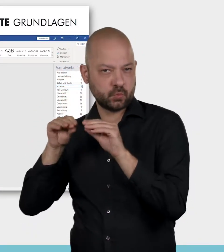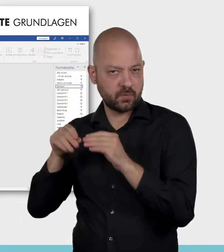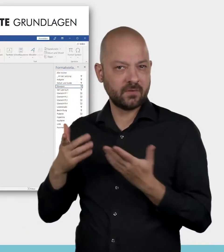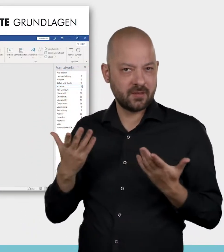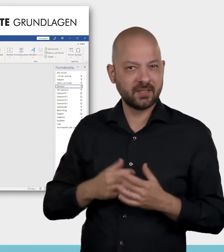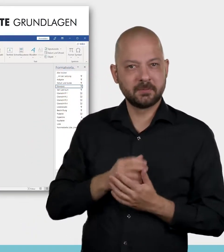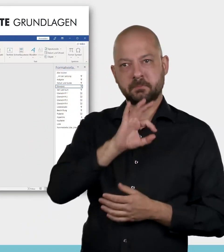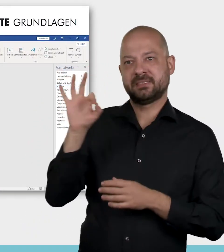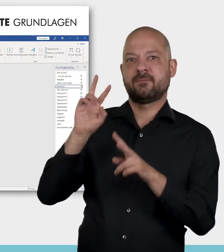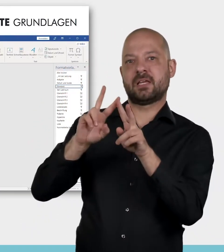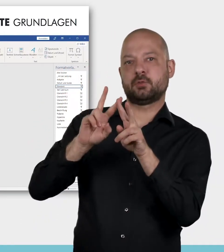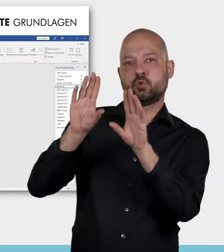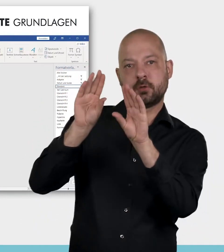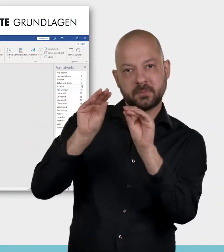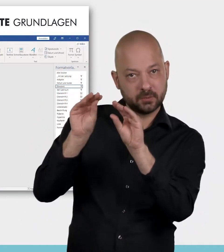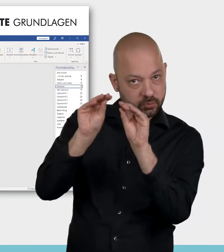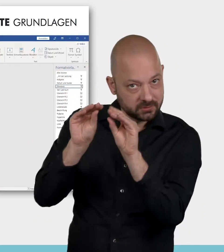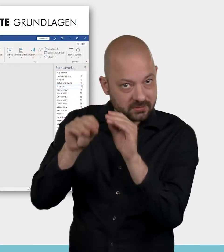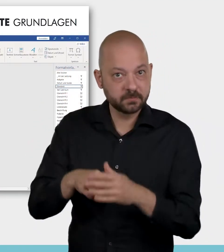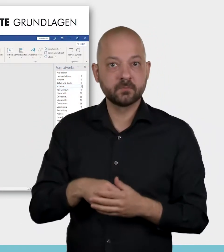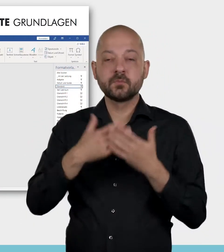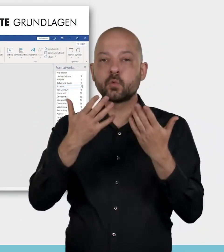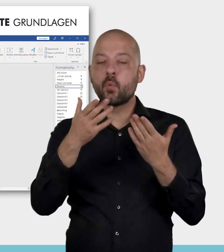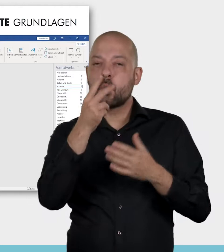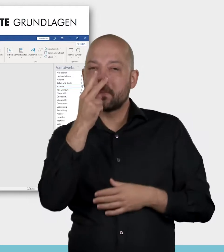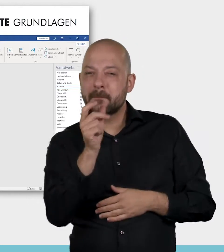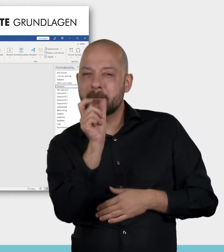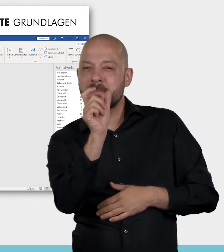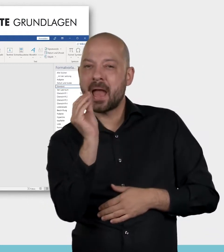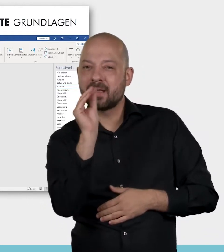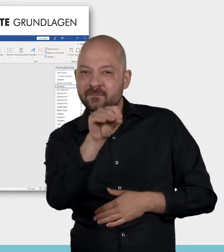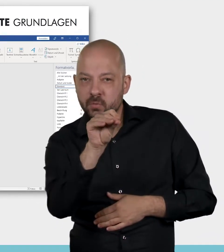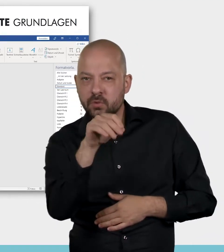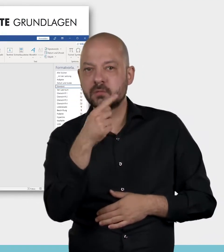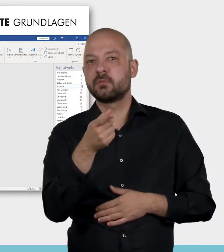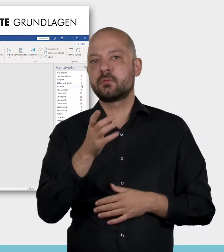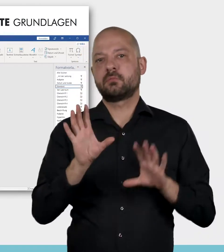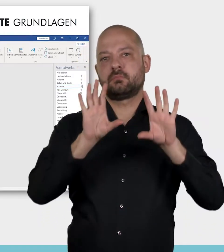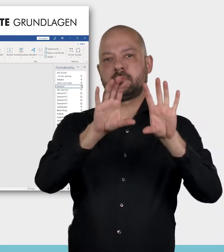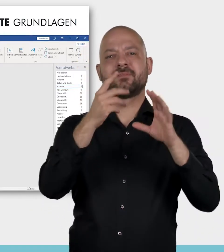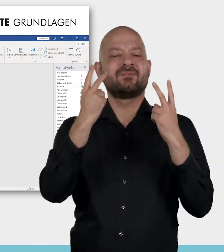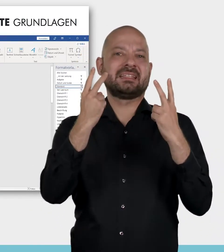Unter dem Menüpunkt „Einfügen“ können Sie eine Tabelle mit der gewünschten Anzahl von Zeilen und Spalten erstellen.